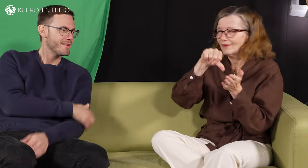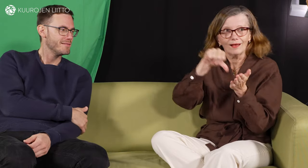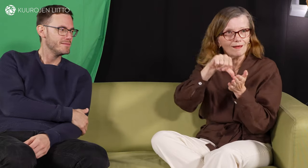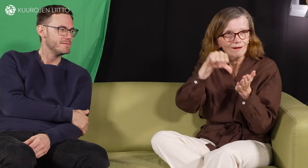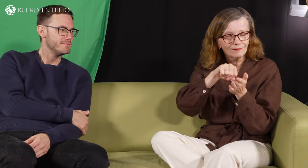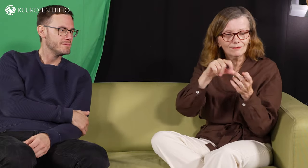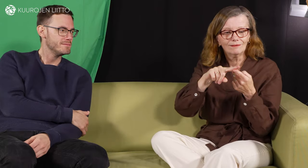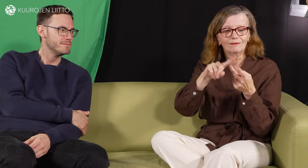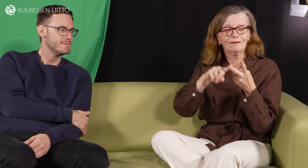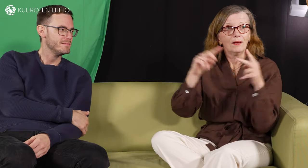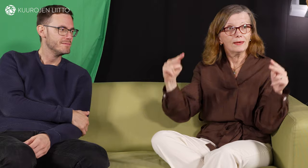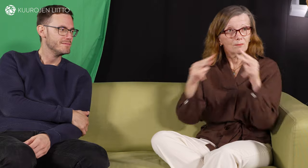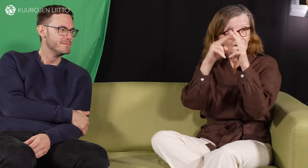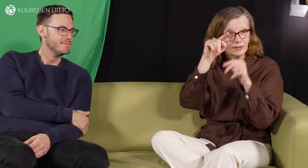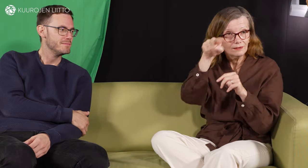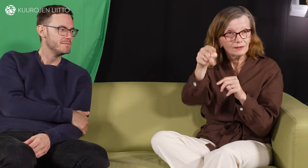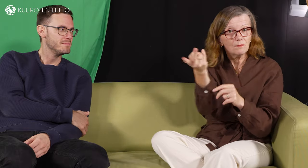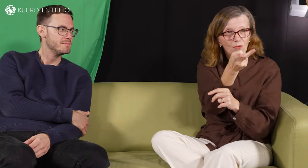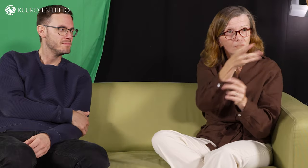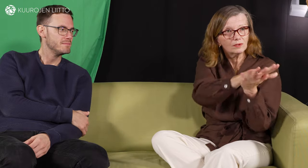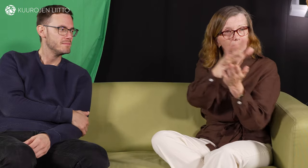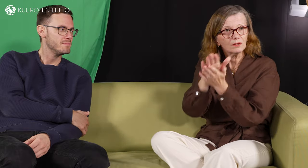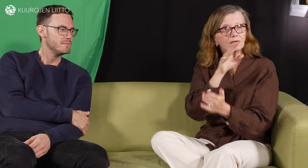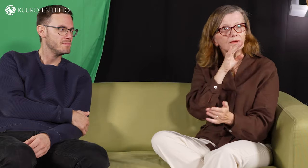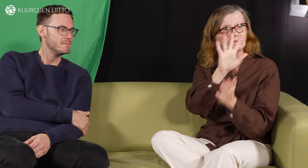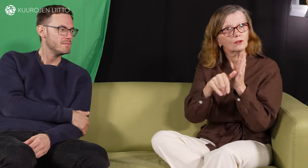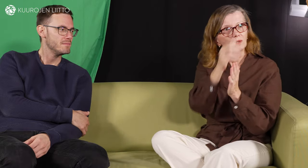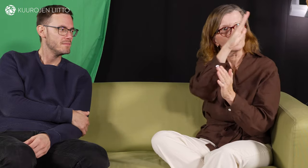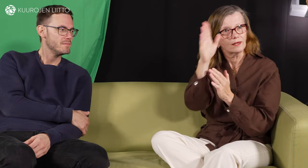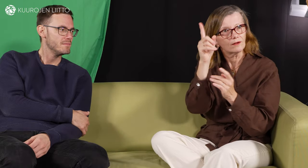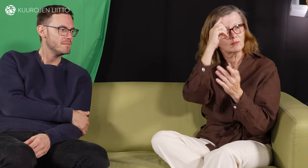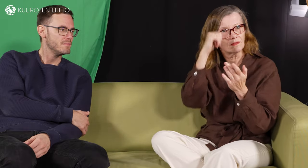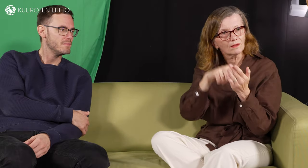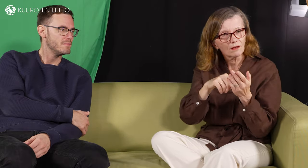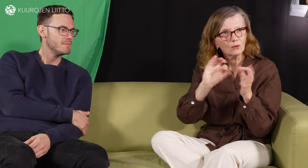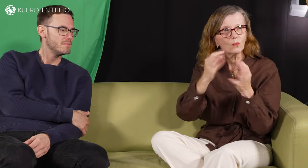Kyllä, Ateenaan ja Pariisiin. Molemmissa pidin puhujakeikan Viittomakielisestä kirjastosta.